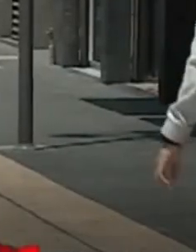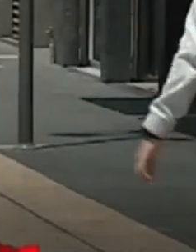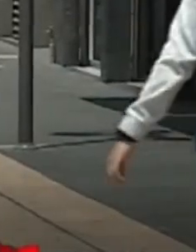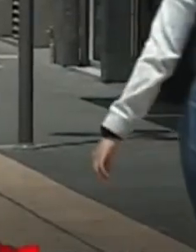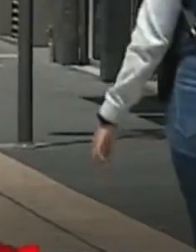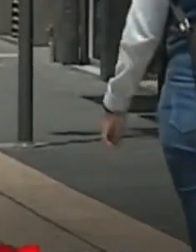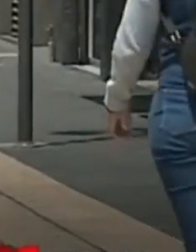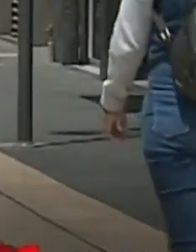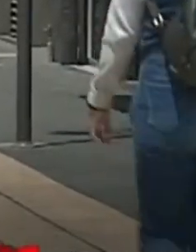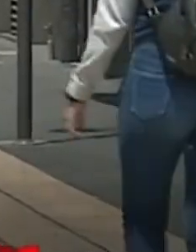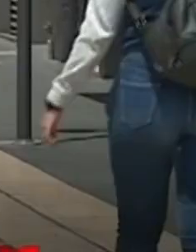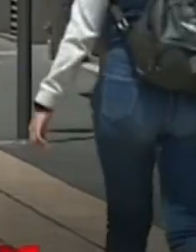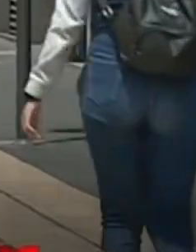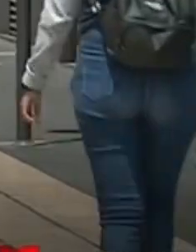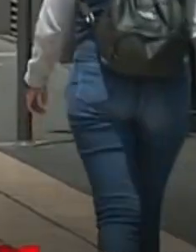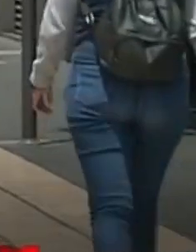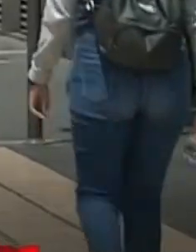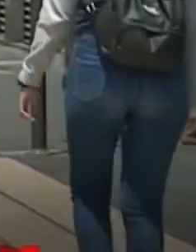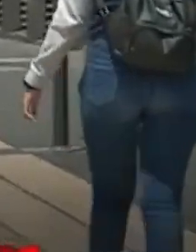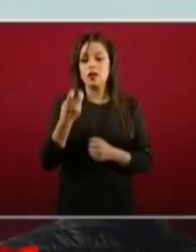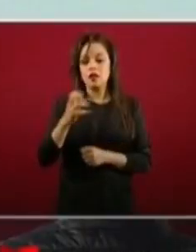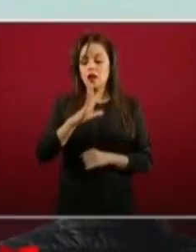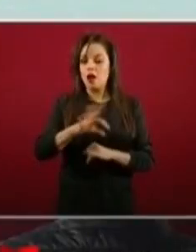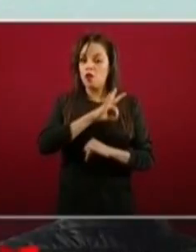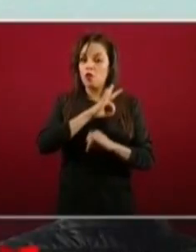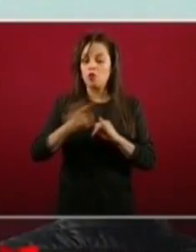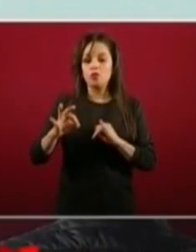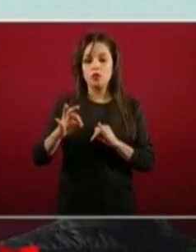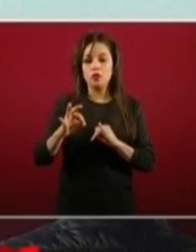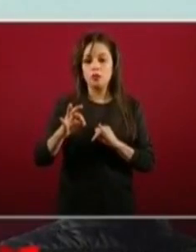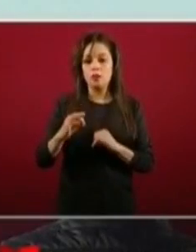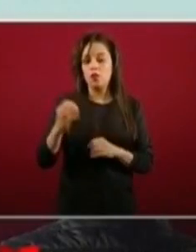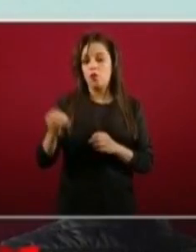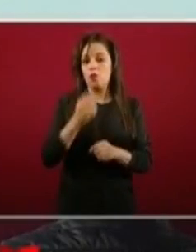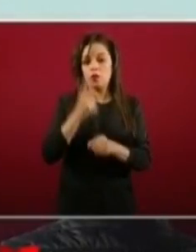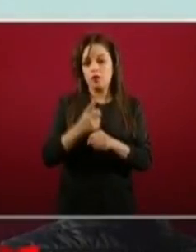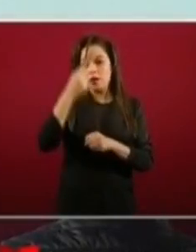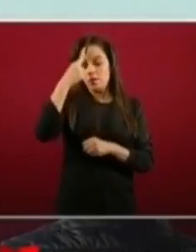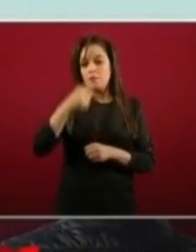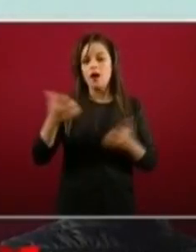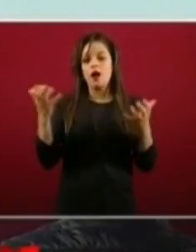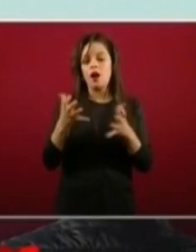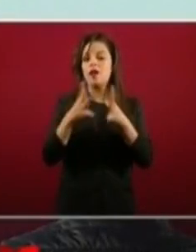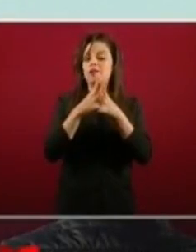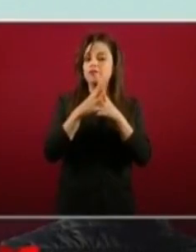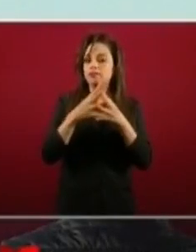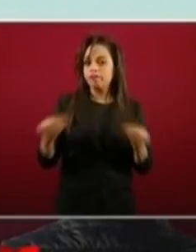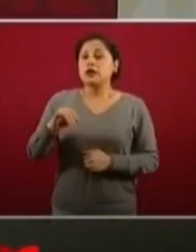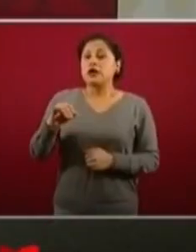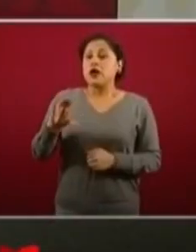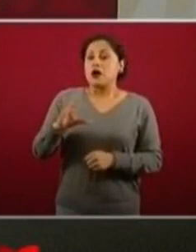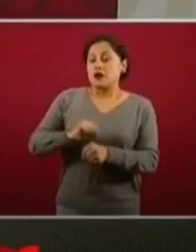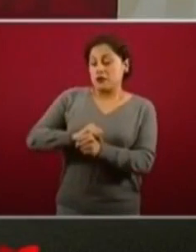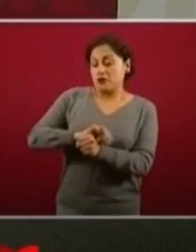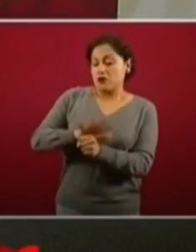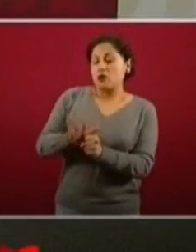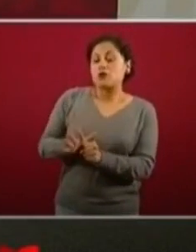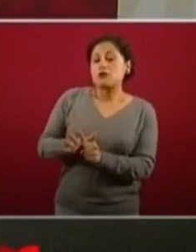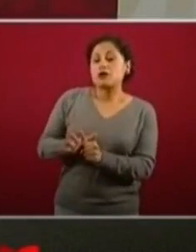QUE NO SE REALIZARÁ LA PRUEBA Y TODO SU COMITÉ HIZO UN YA LLAMADO ENÉRGICO, HAY LO ÚNICA MANERA ES QUEDARSE